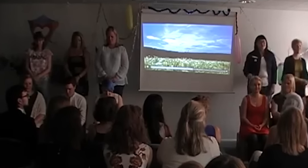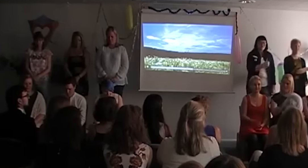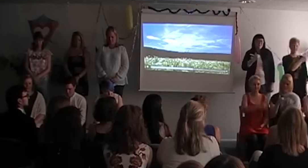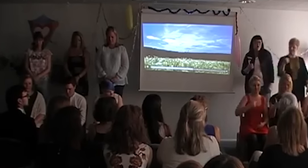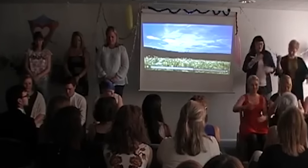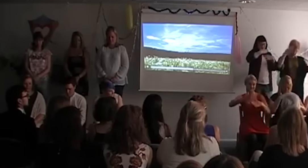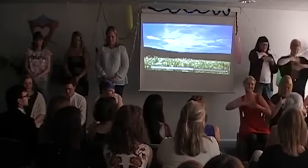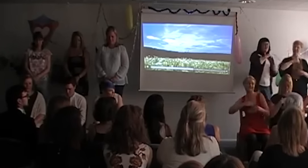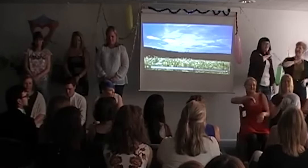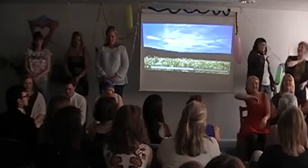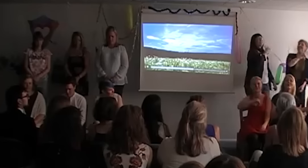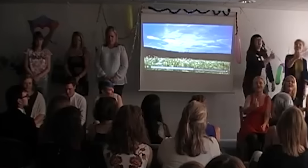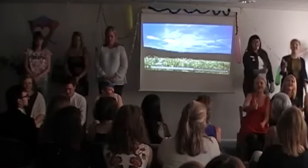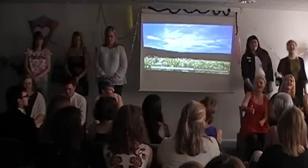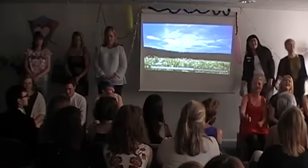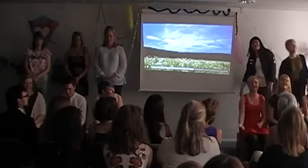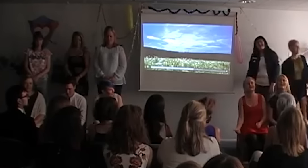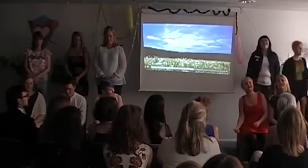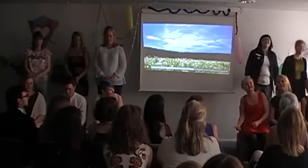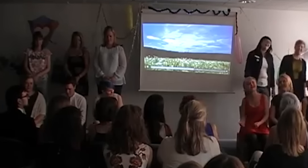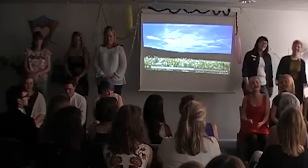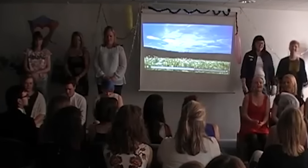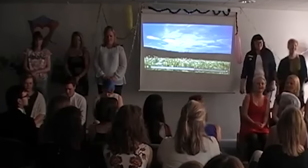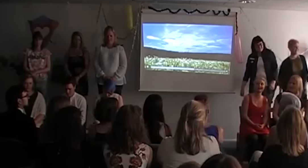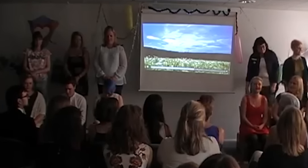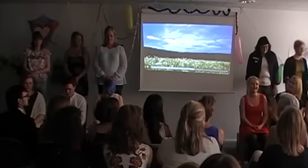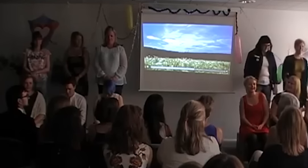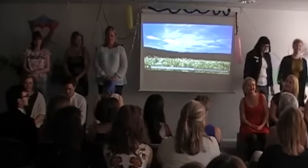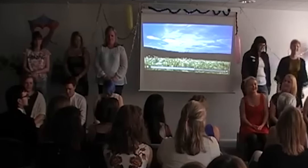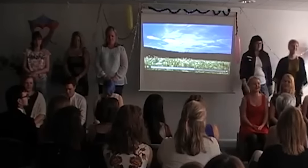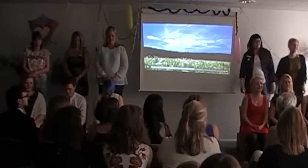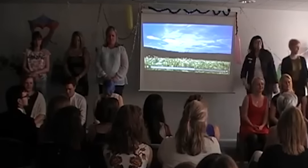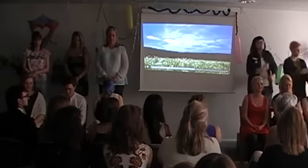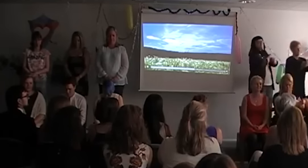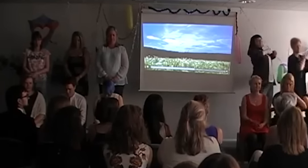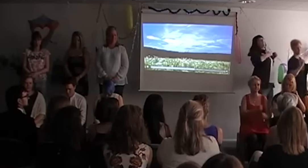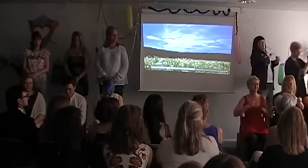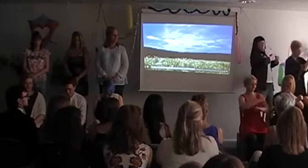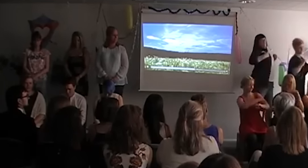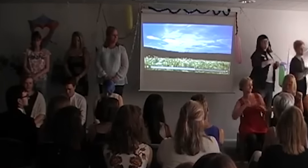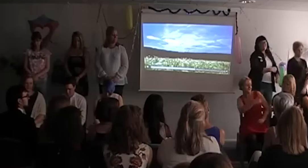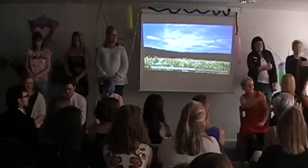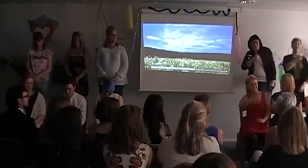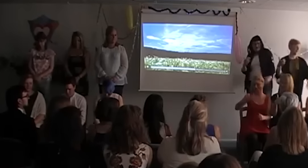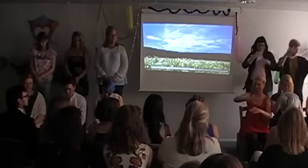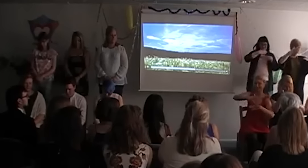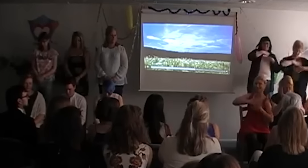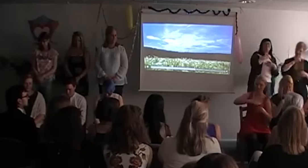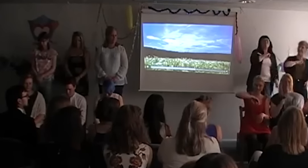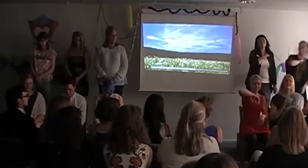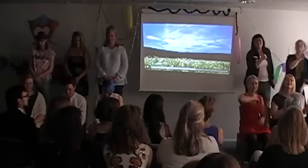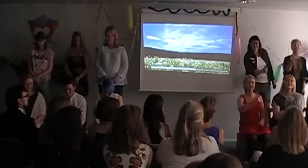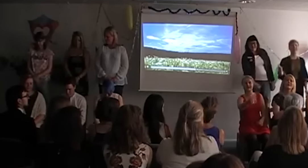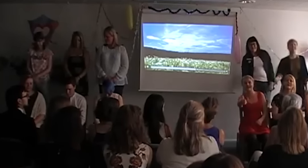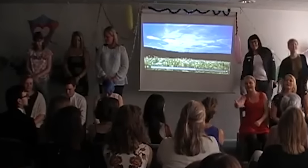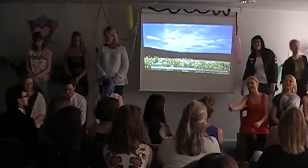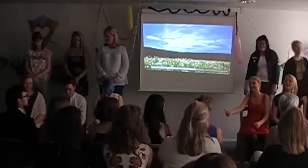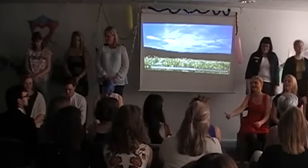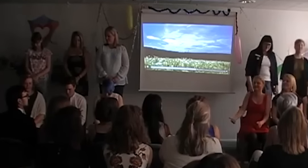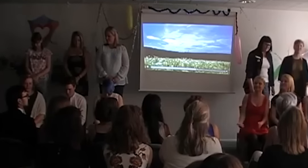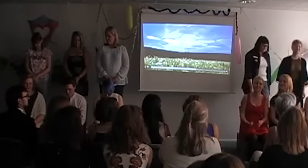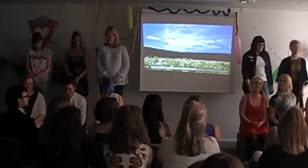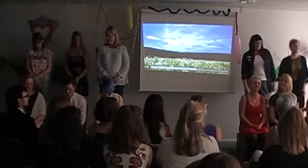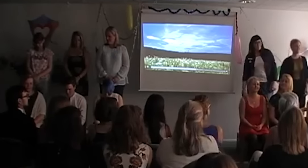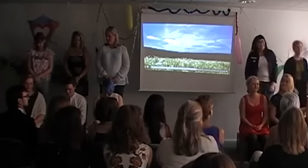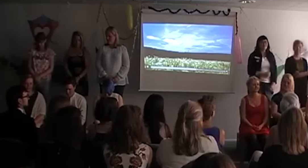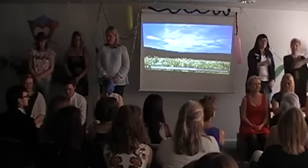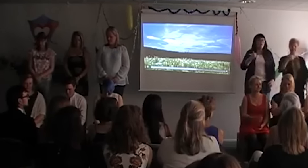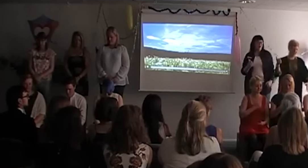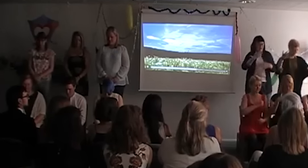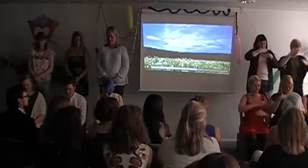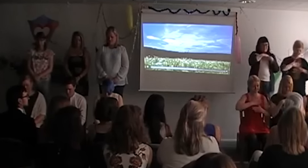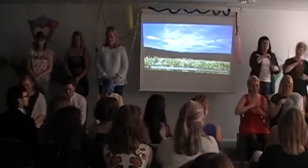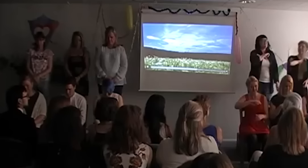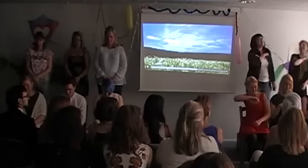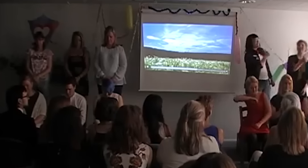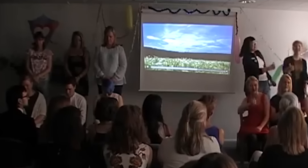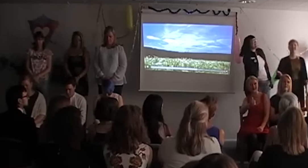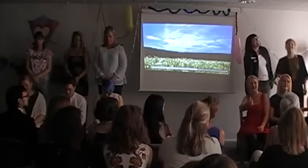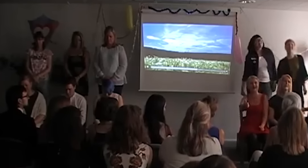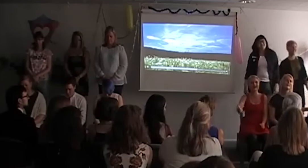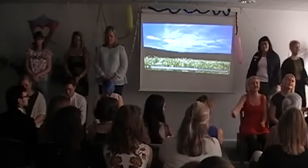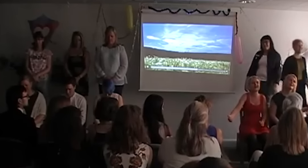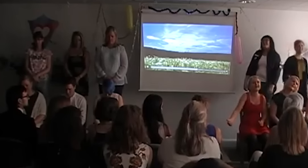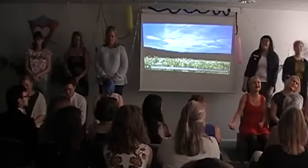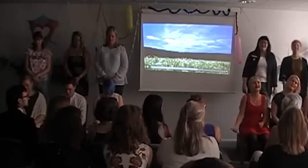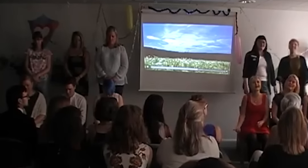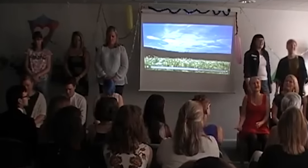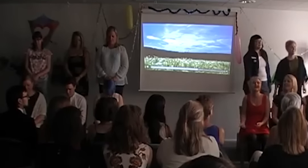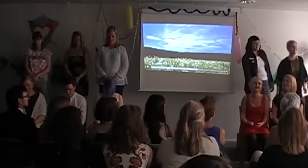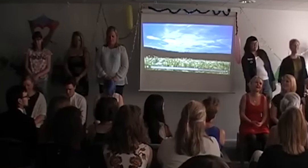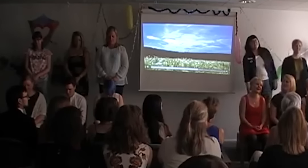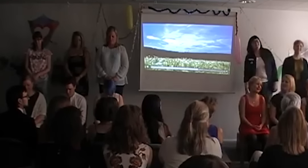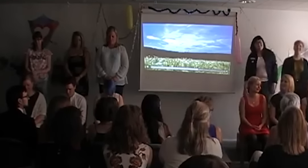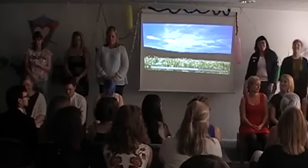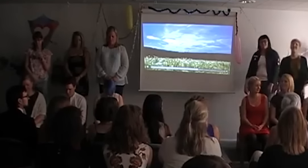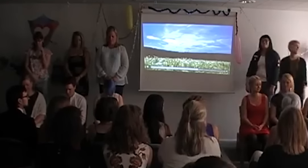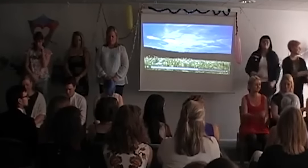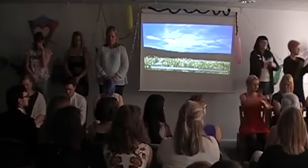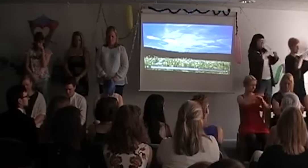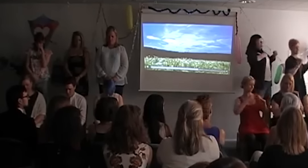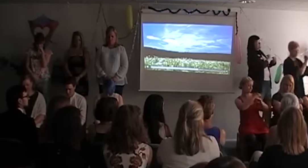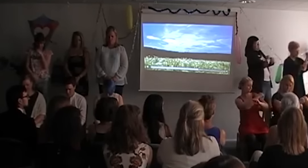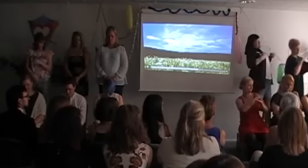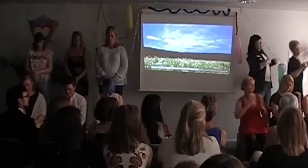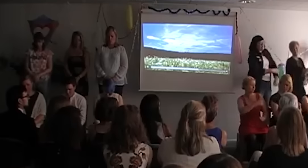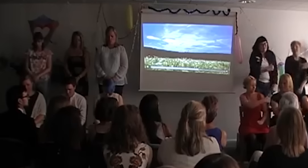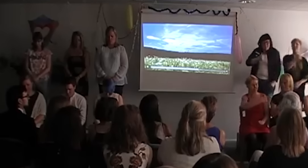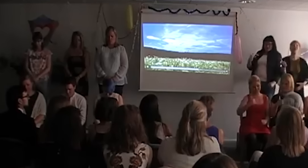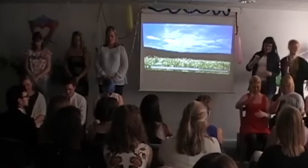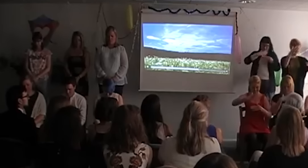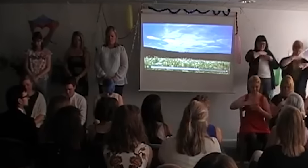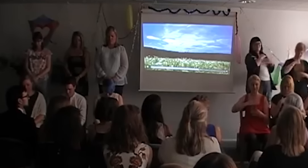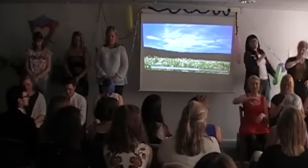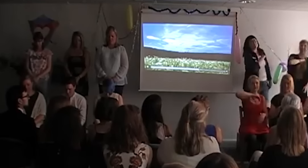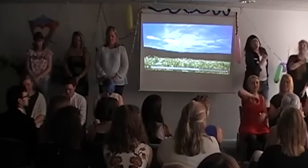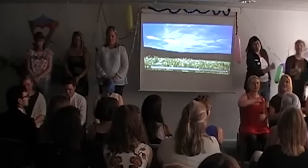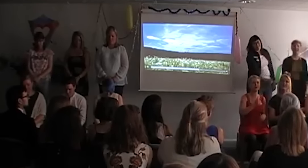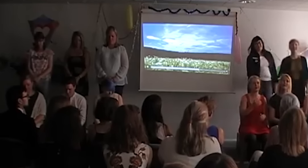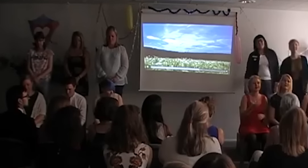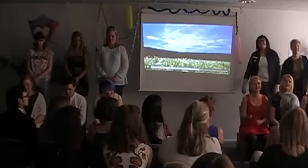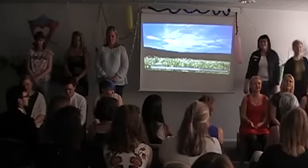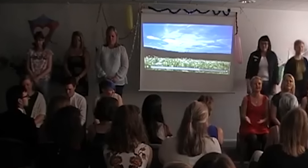Jag ska bara vara mig själv. Ba, ba, bara få va mig själv.